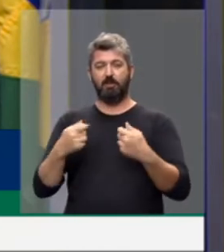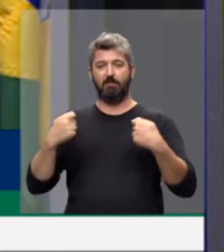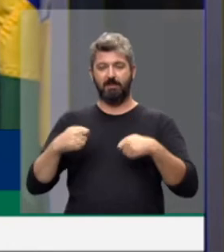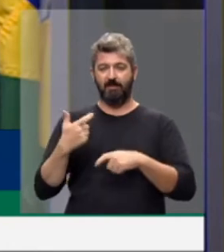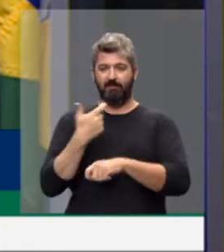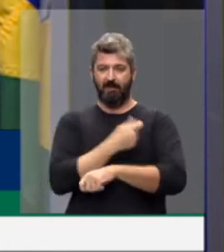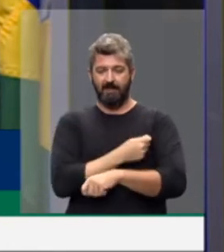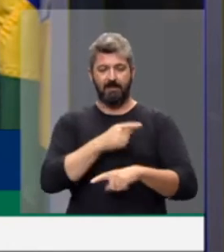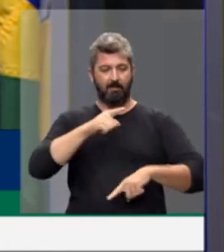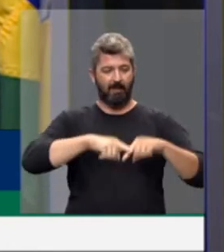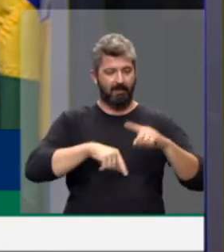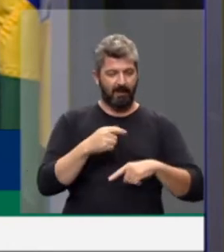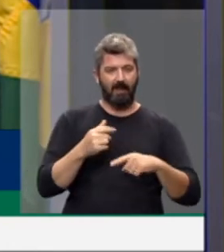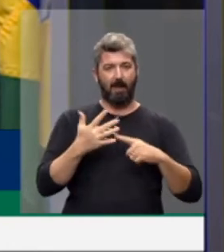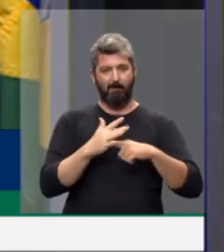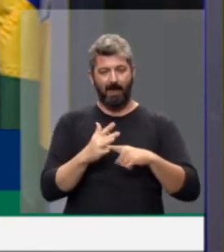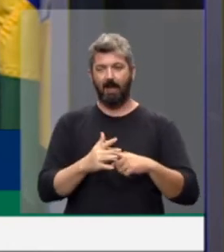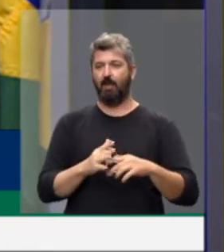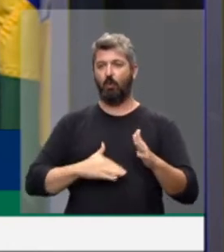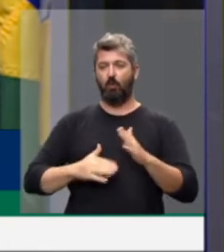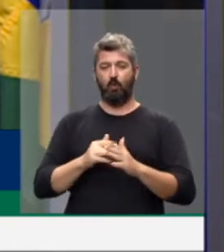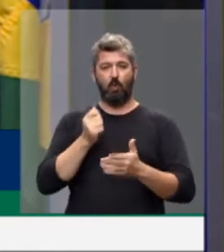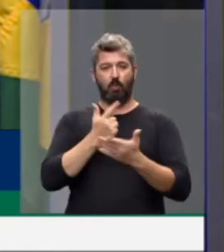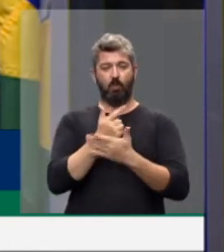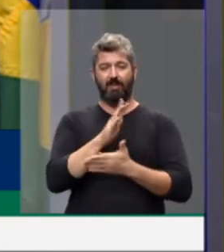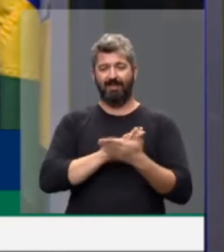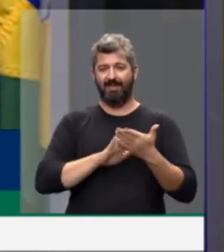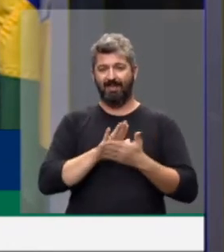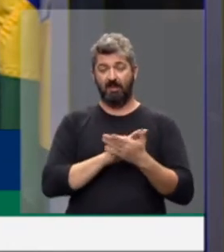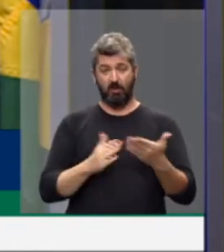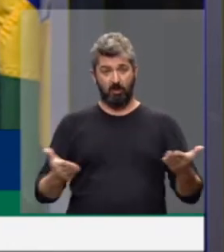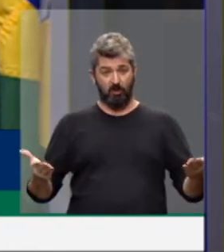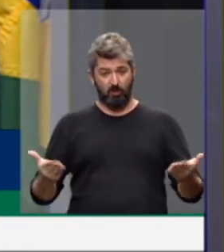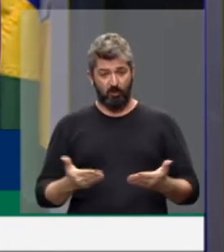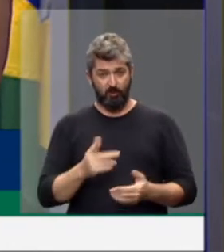QUANDO É QUE NÓS VAMOS UMA CAMPANHA DE VACINAÇÃO, PORQUE O GOVERNO FEDERAL NÃO